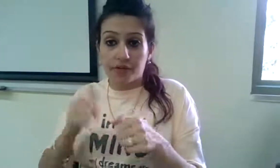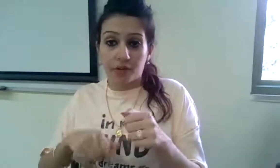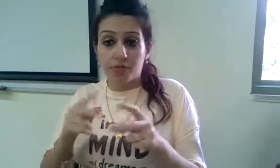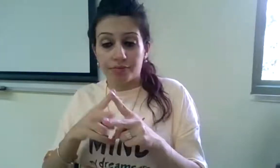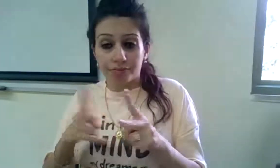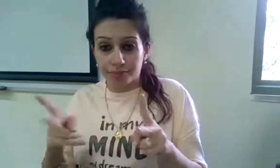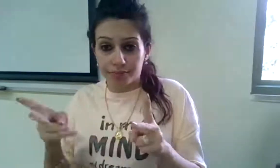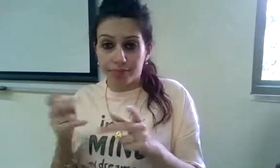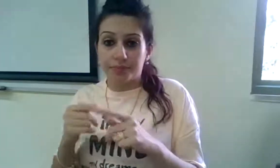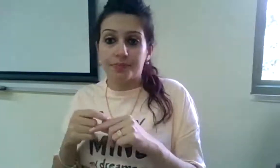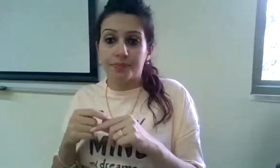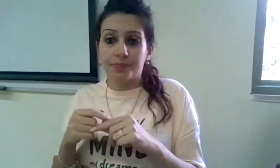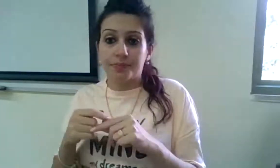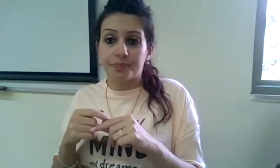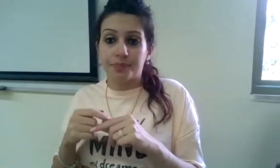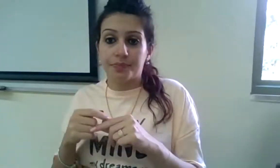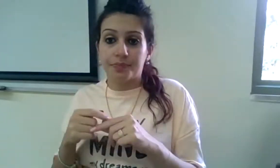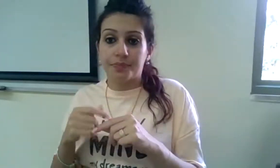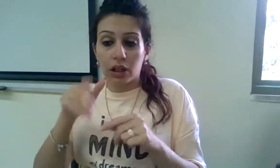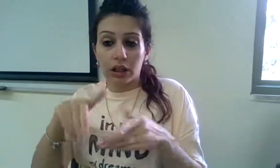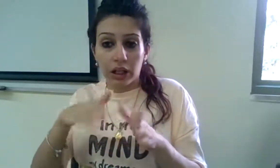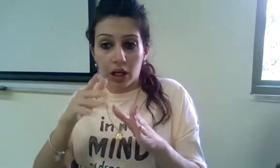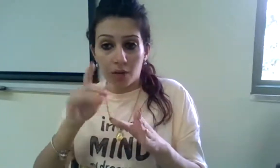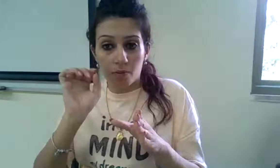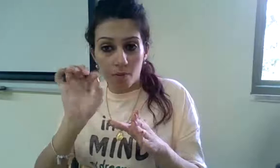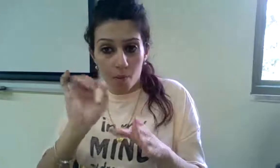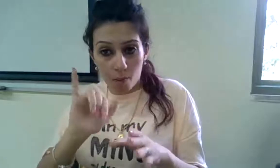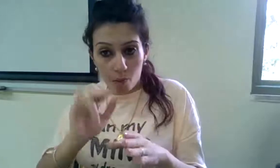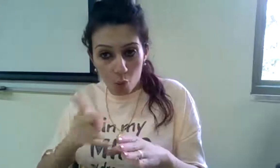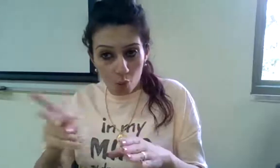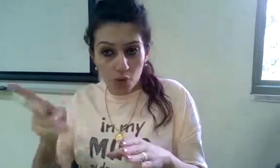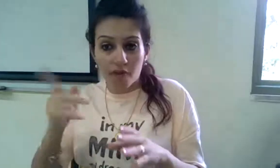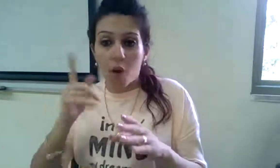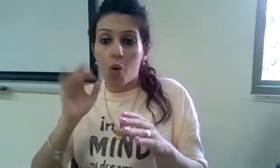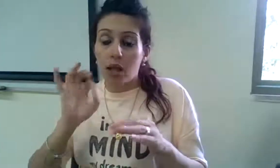واذا فشلت يمكنك إعادة المحاولة مرة أخرى